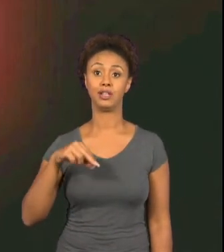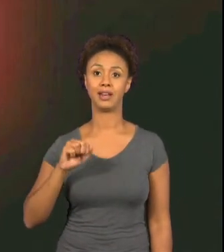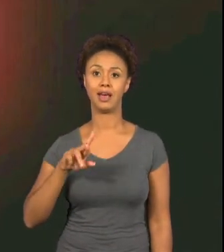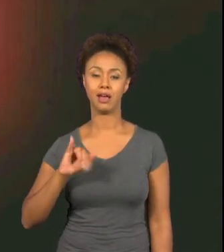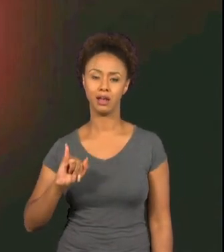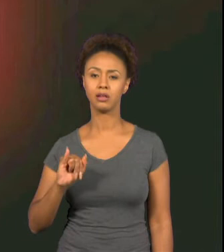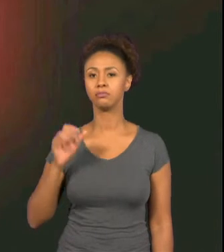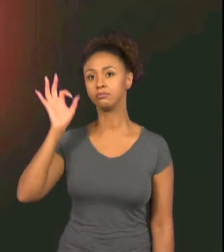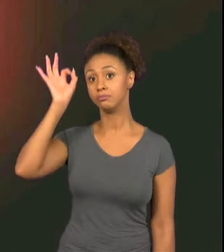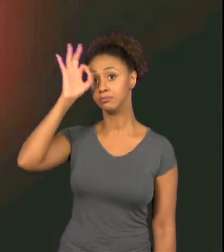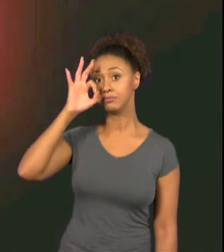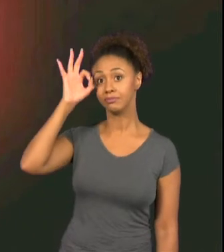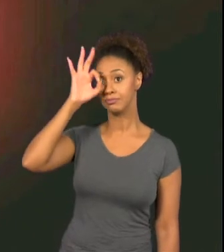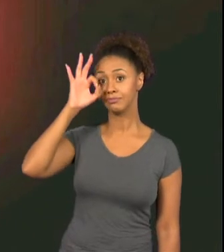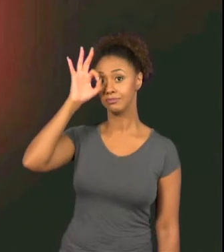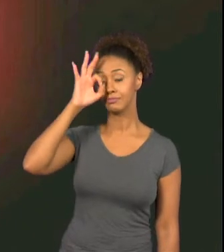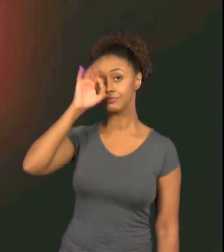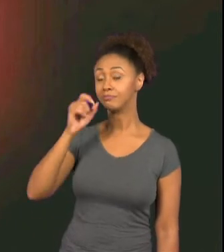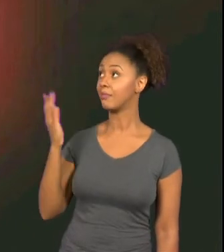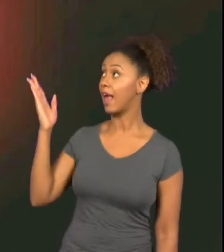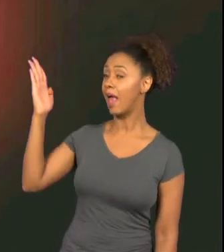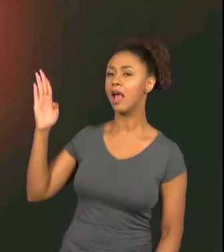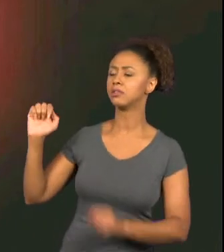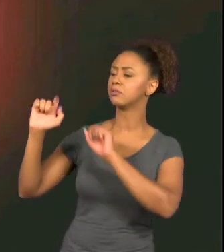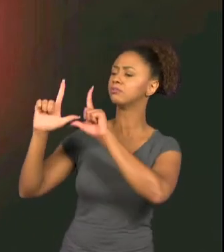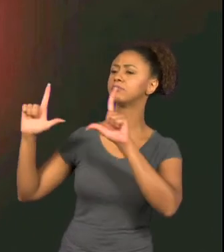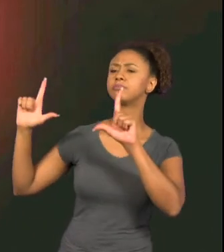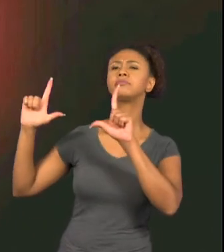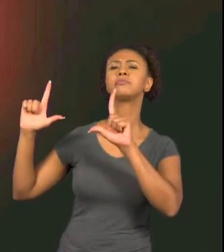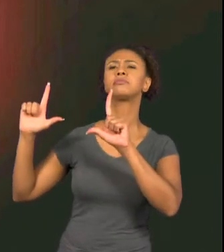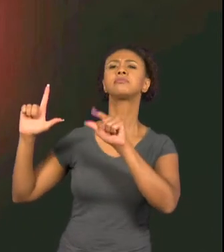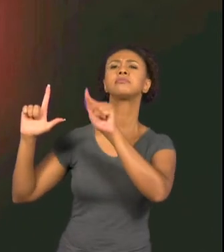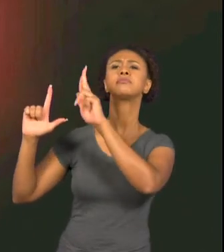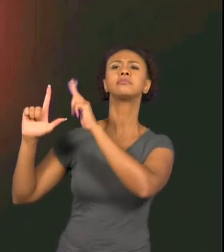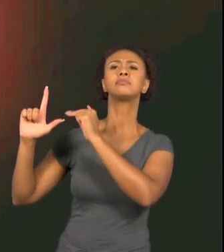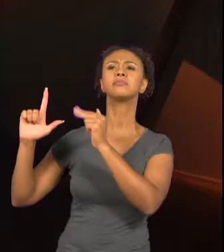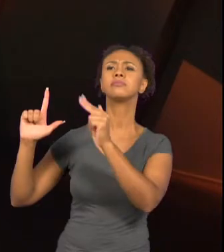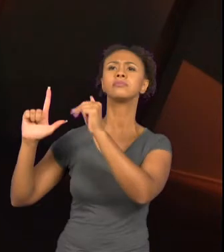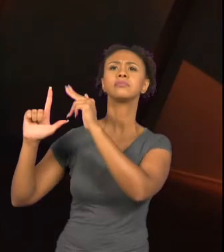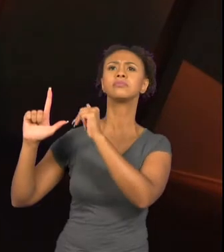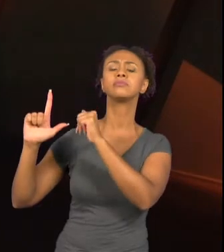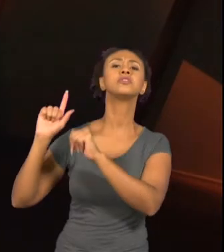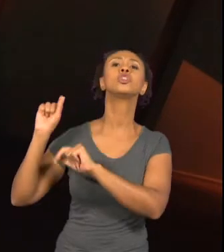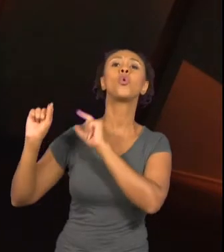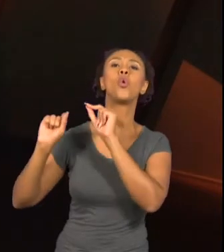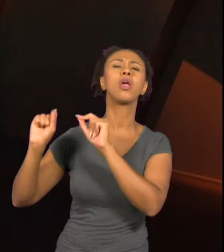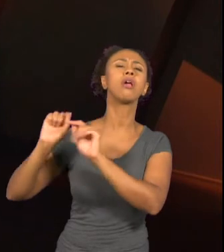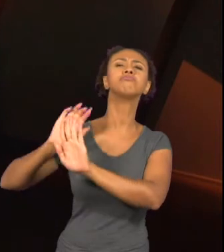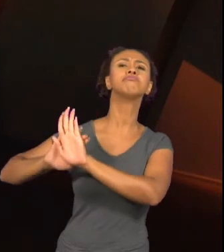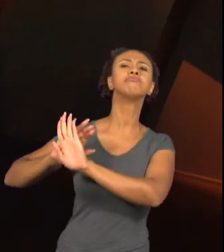REDE", DE 1944. QUAL É A IDEIA? MAIS UMA VEZ, O DESESPERO, O